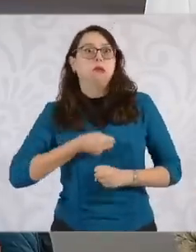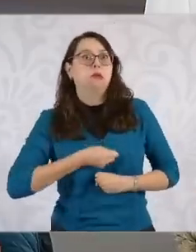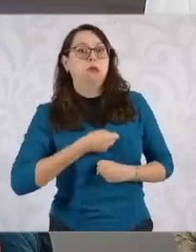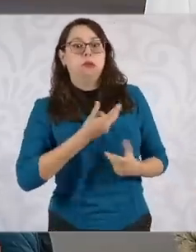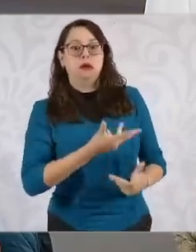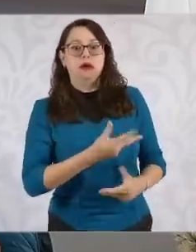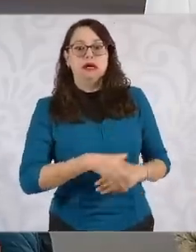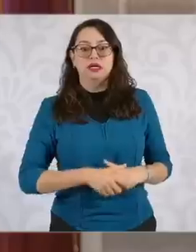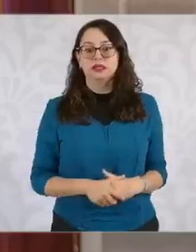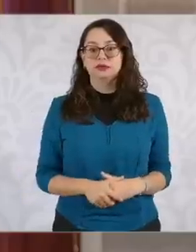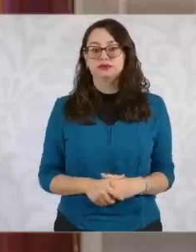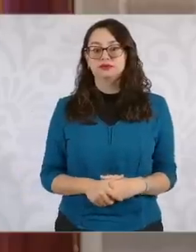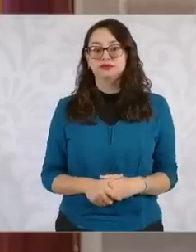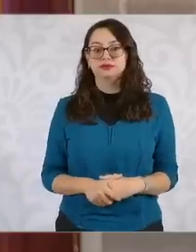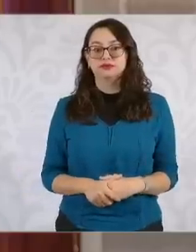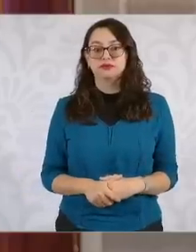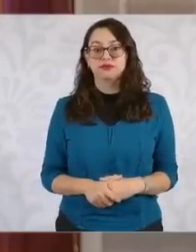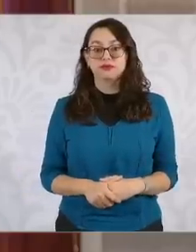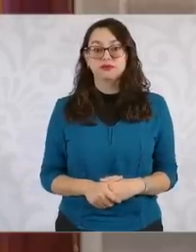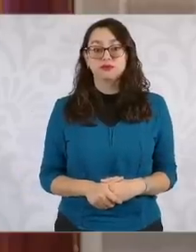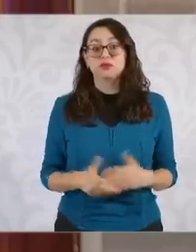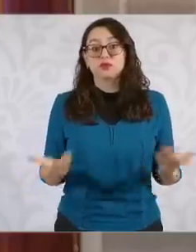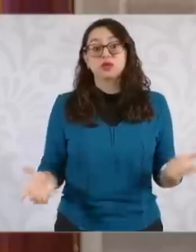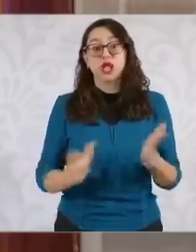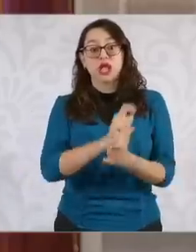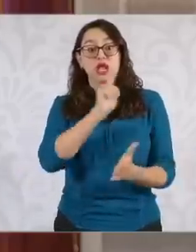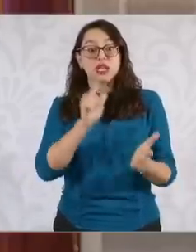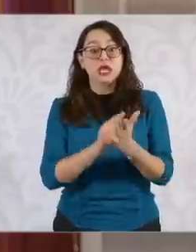soy partidario de quien infrinja la ley debe asumir las consecuencias